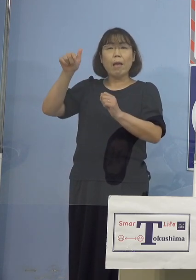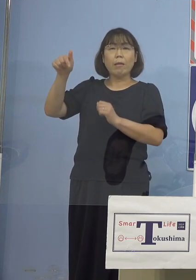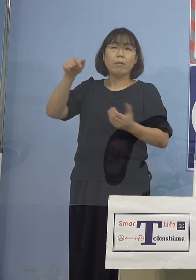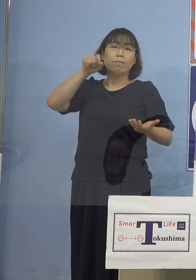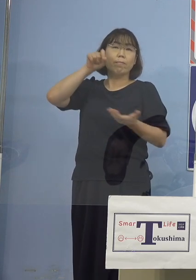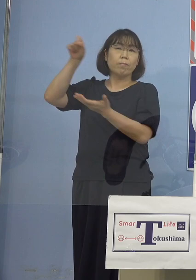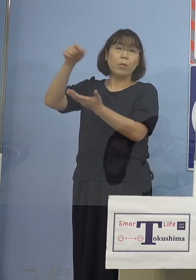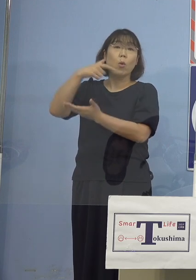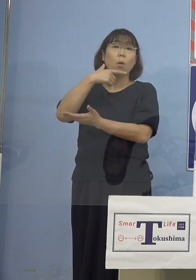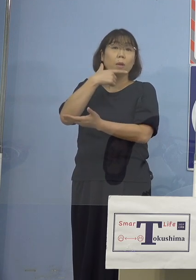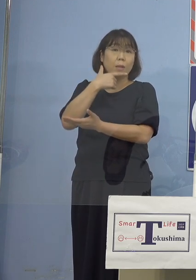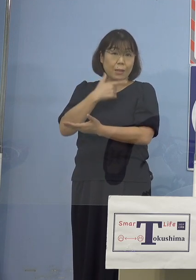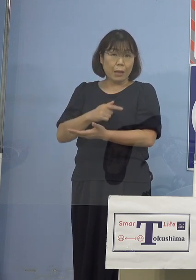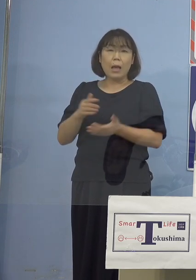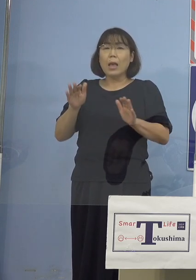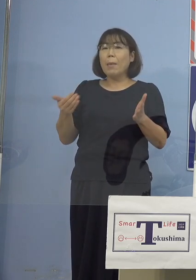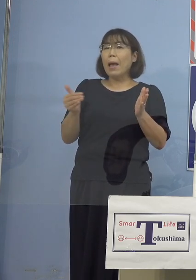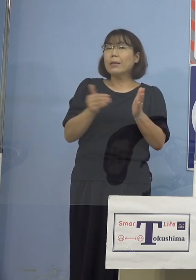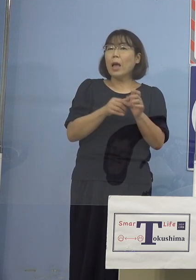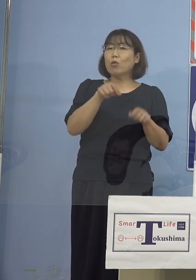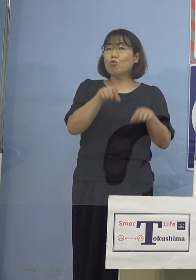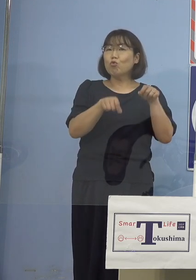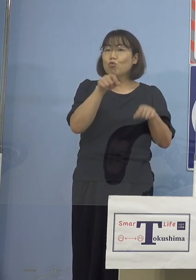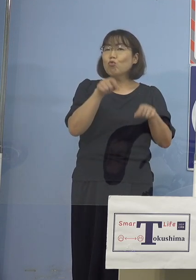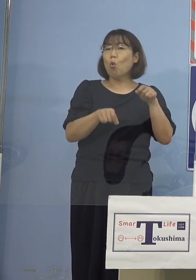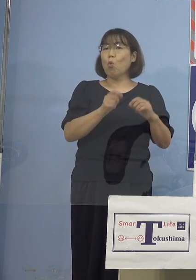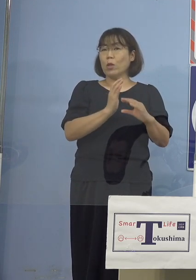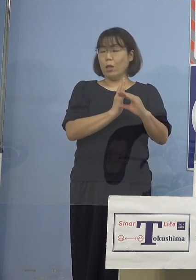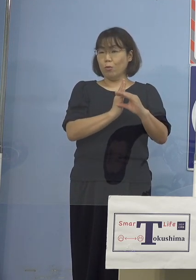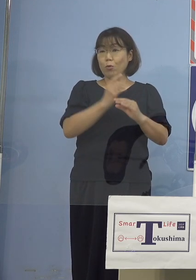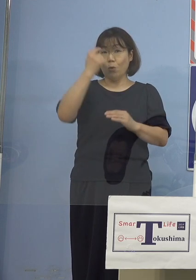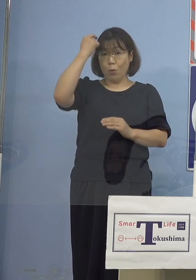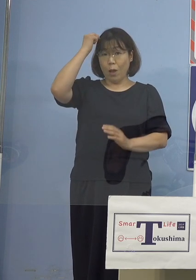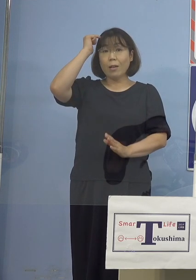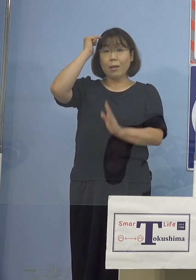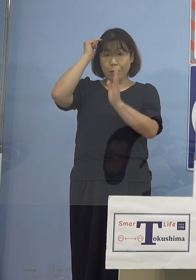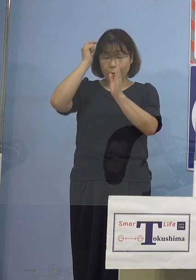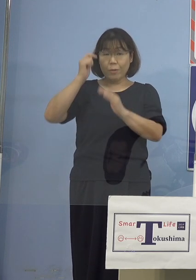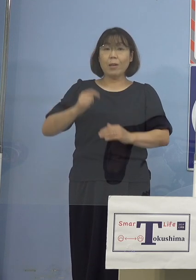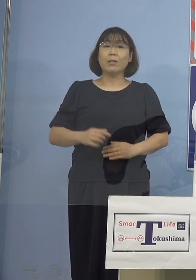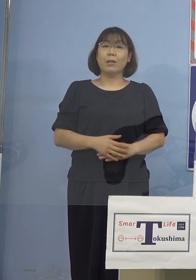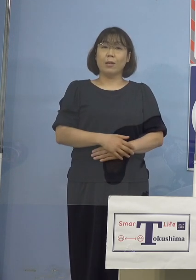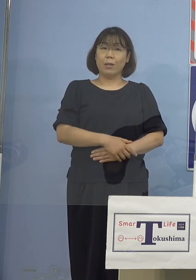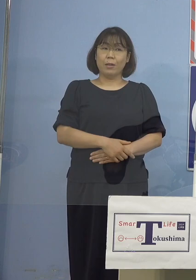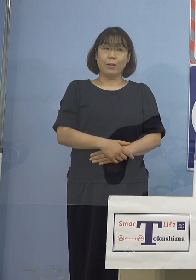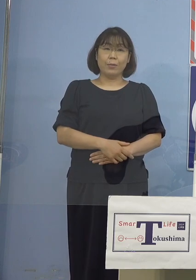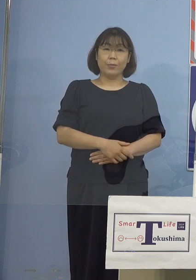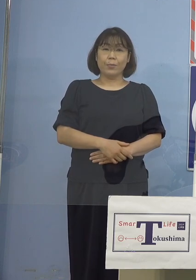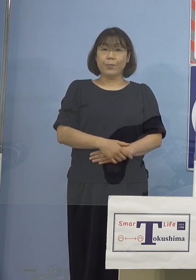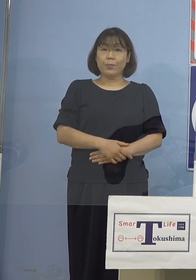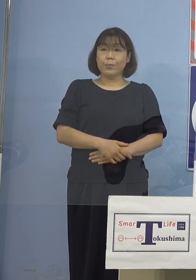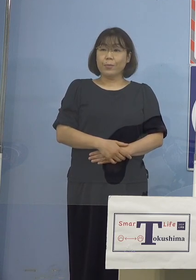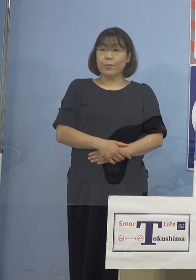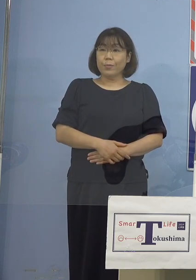今、いよいよ最終調整段階と このようにお考えをいただければと思います